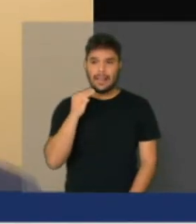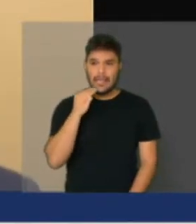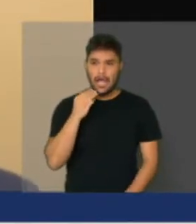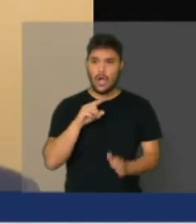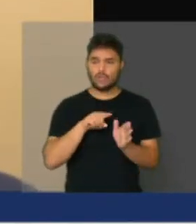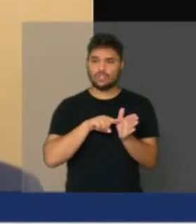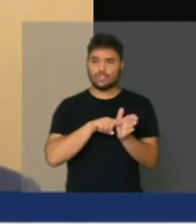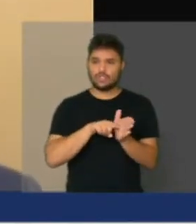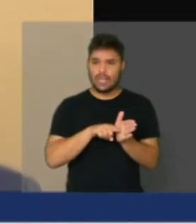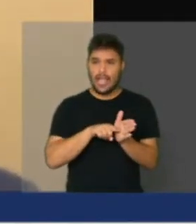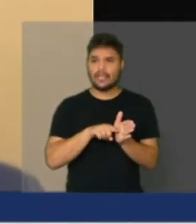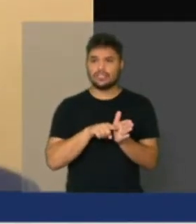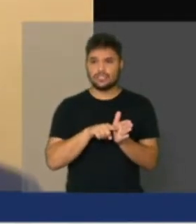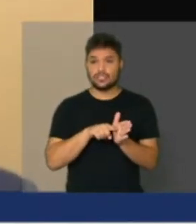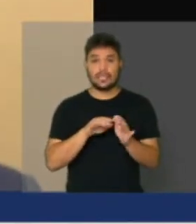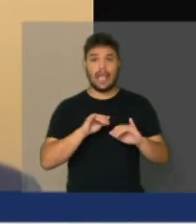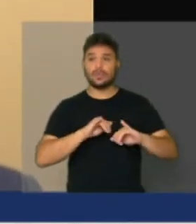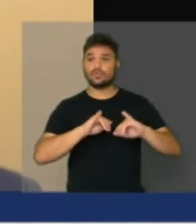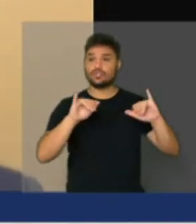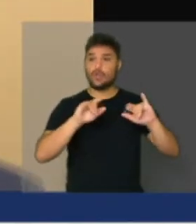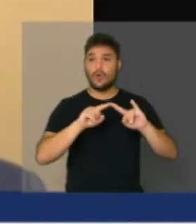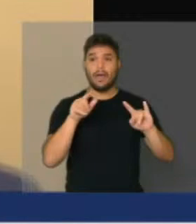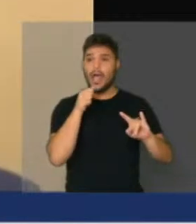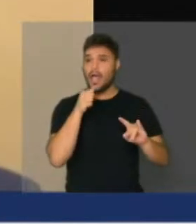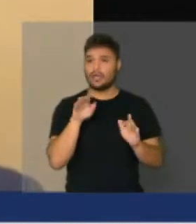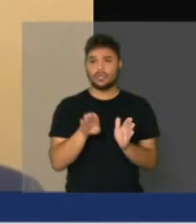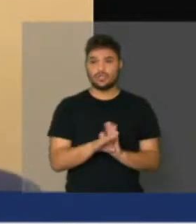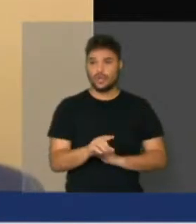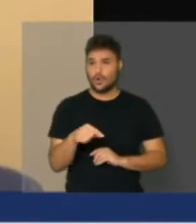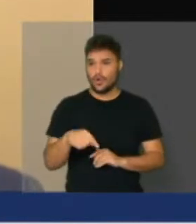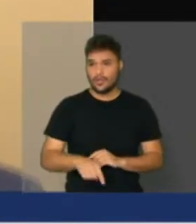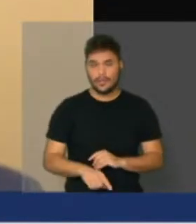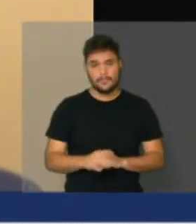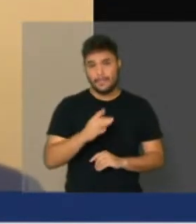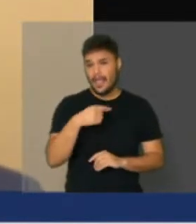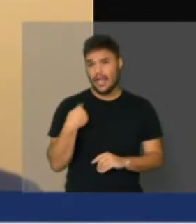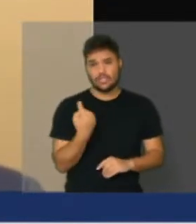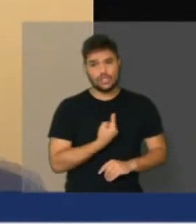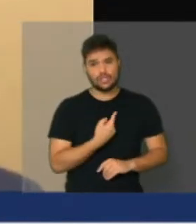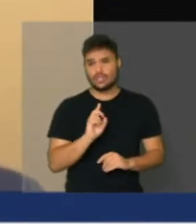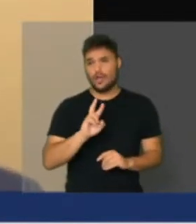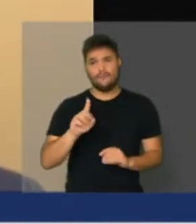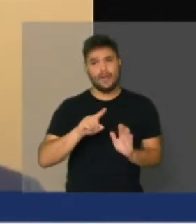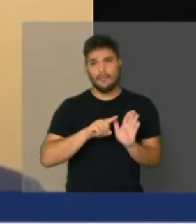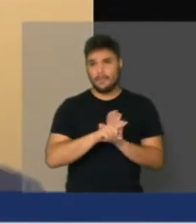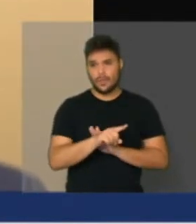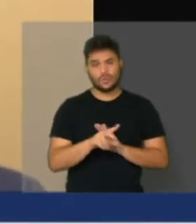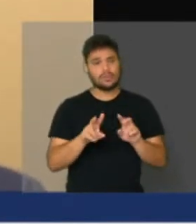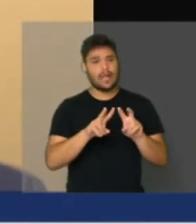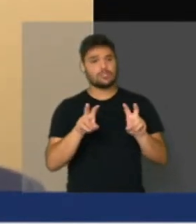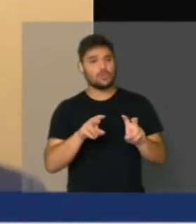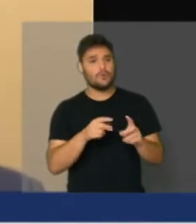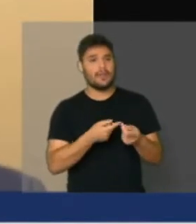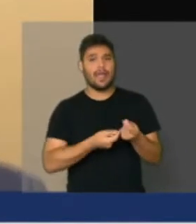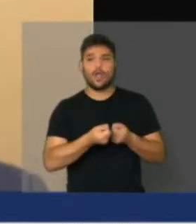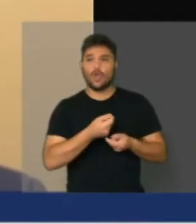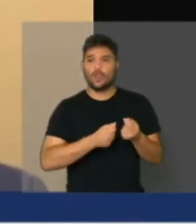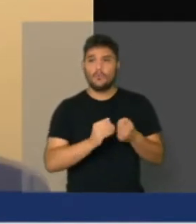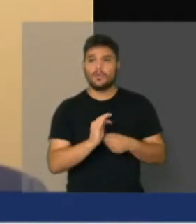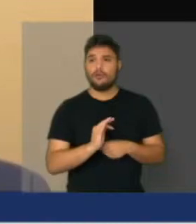GUEDES ANUNCIOU E QUE NÃO VIERAM, N EU INVENTÁRIO QUESTIONAR SOBRE AS SUAS PROJEÇÕES ECONÔMICAS QUE NÃO SE REALIZARAM. TODOS NÓS VAMOS NOS CONCENTRAR, PELO